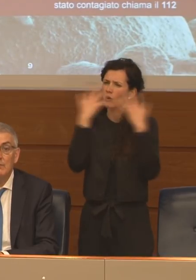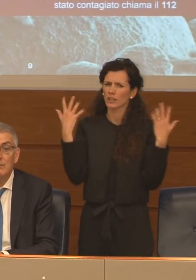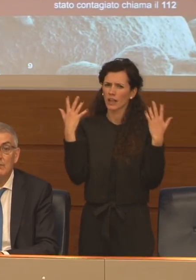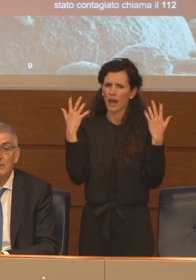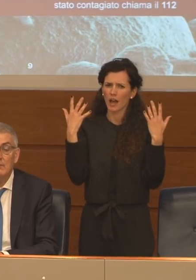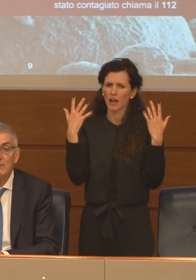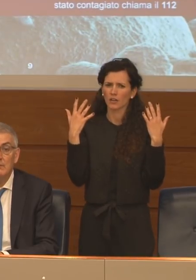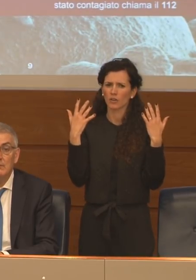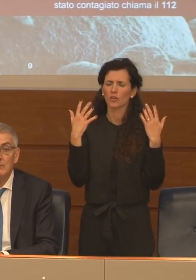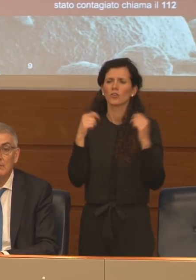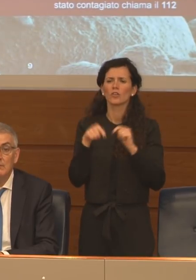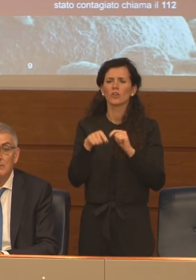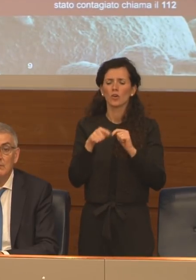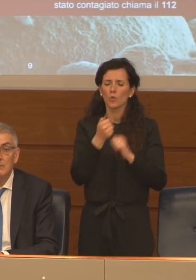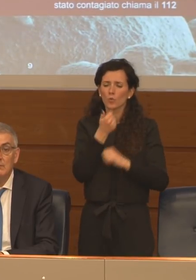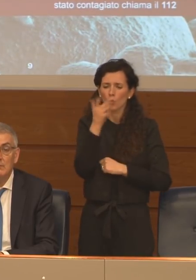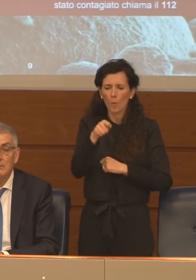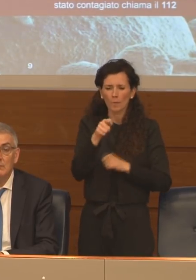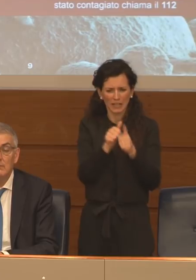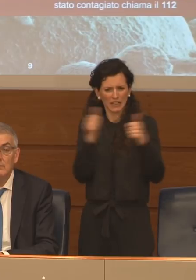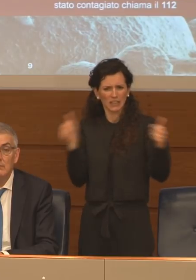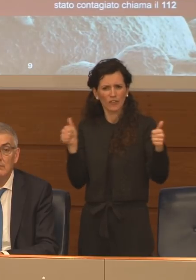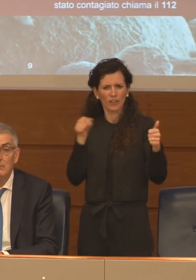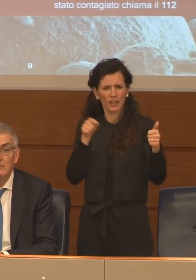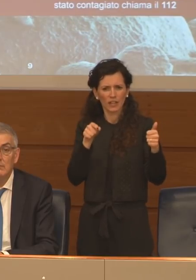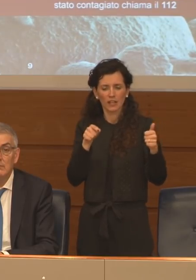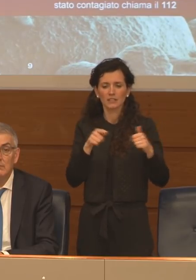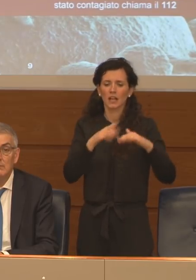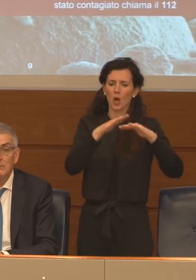discrepanza di numeri che ci sono tra Protezione civile e Istituto Superiore